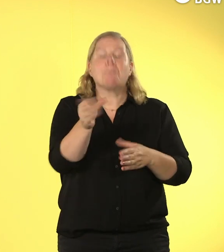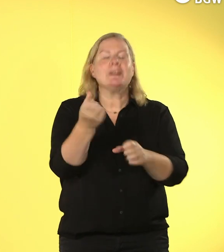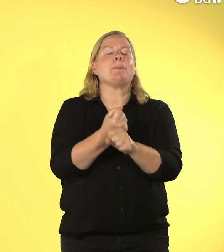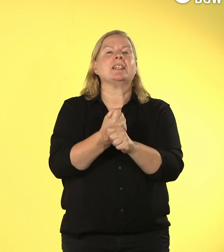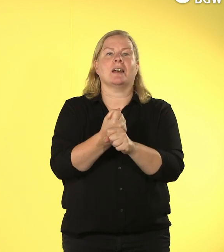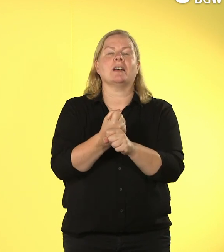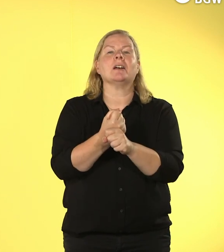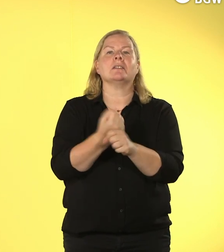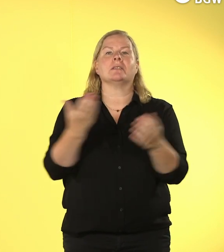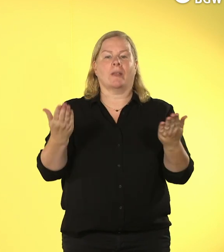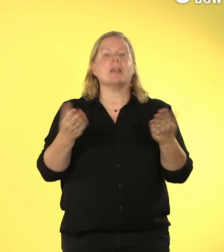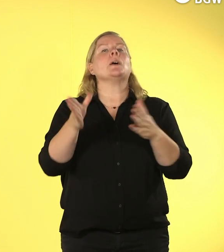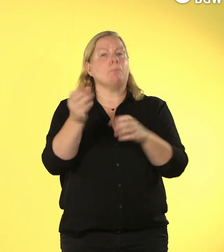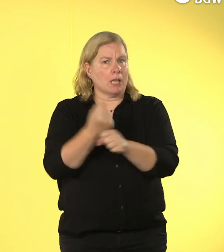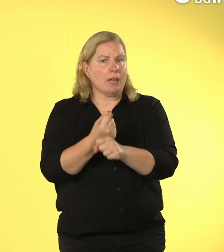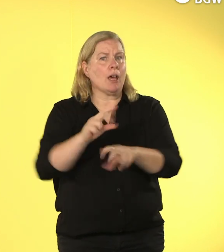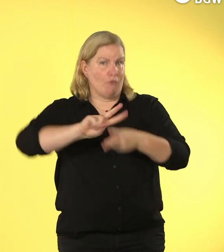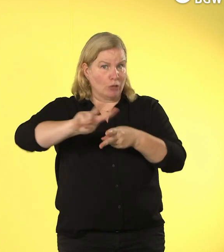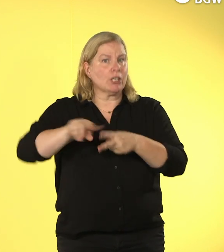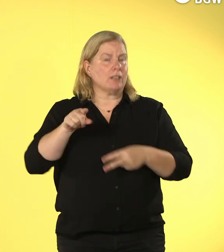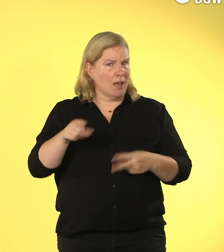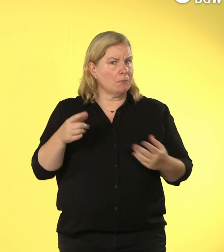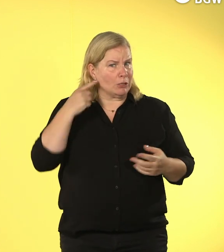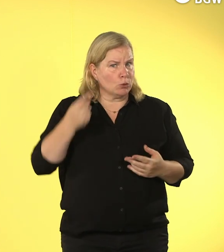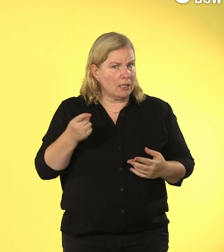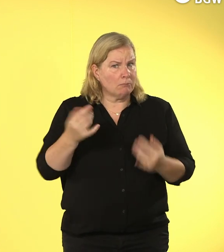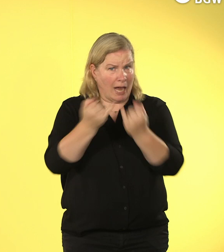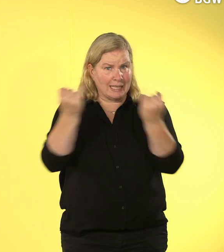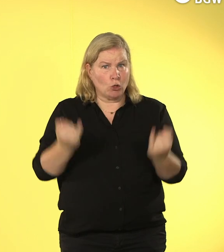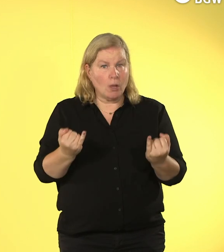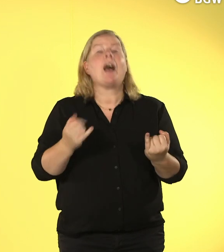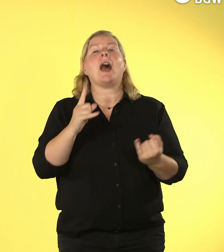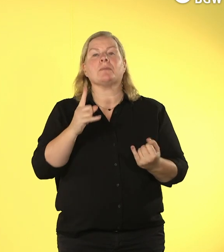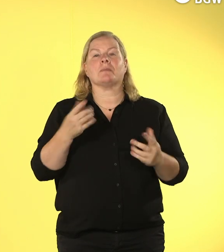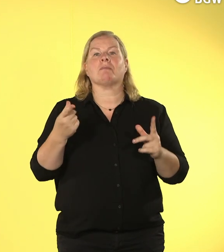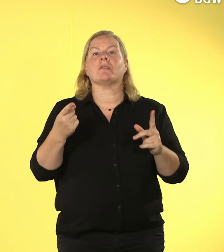Sonstige Mitarbeiter, in einer Werkstatt und andere.